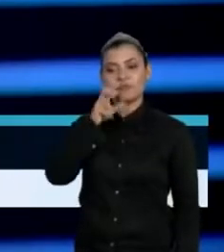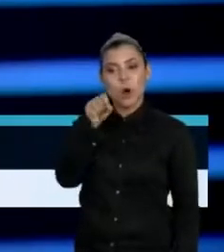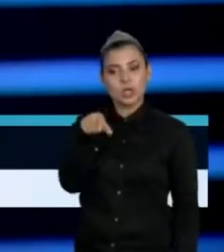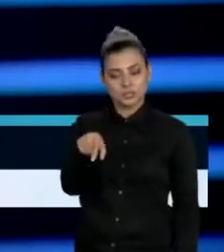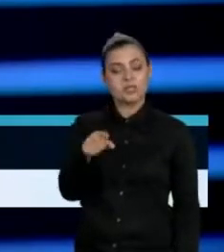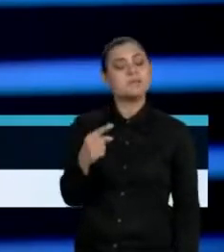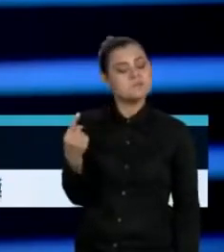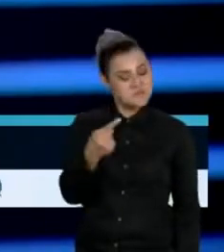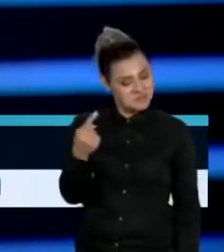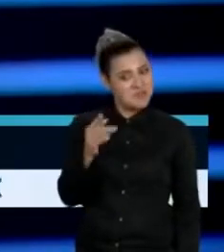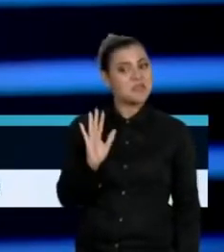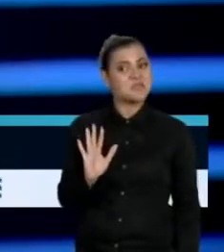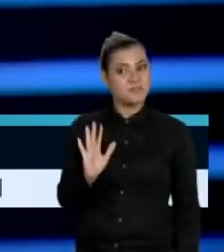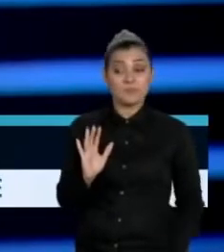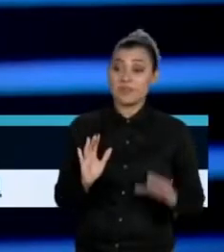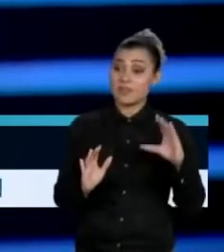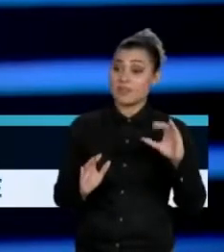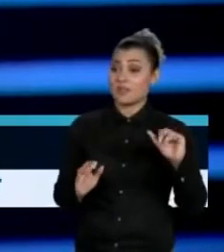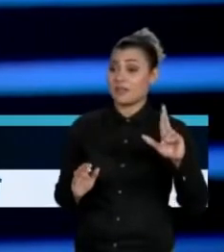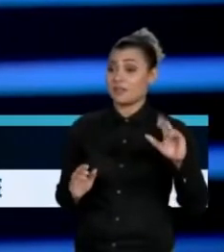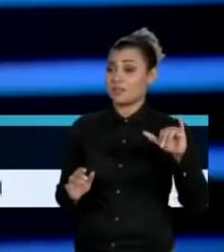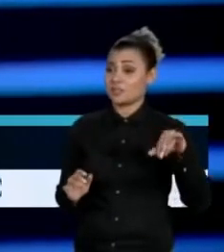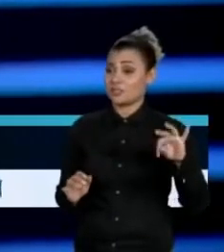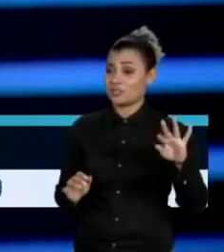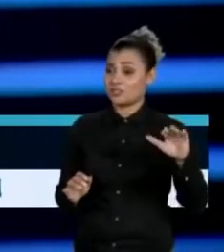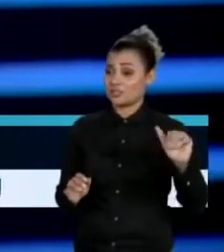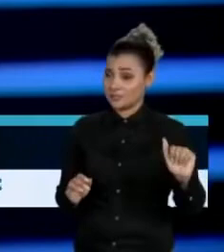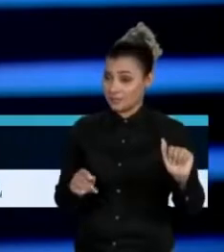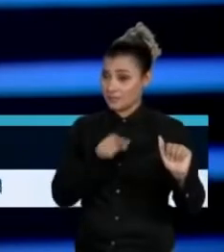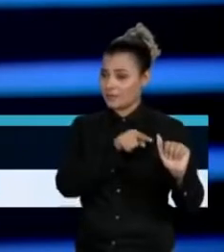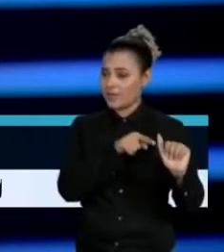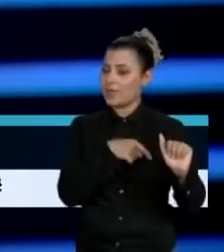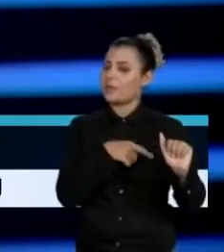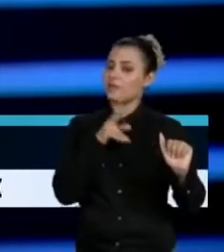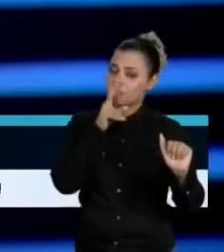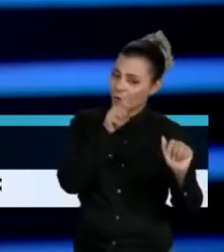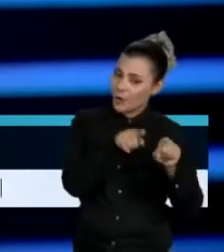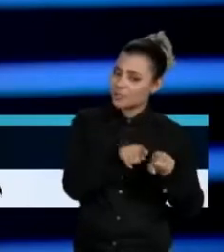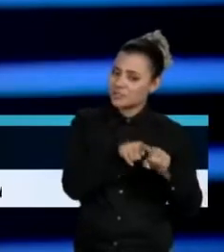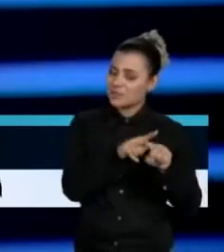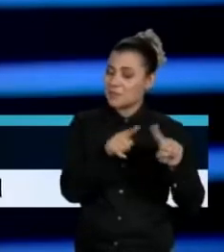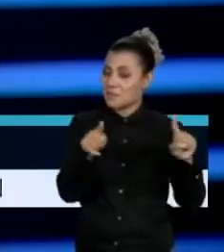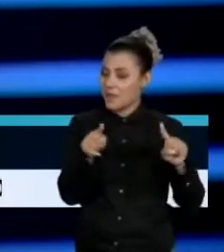carisma da cristina tem um peso mas eu acredito que o presidente vai se impor